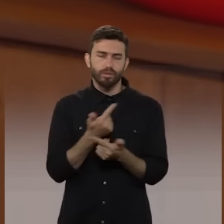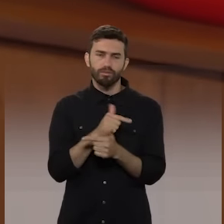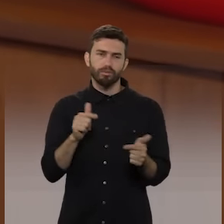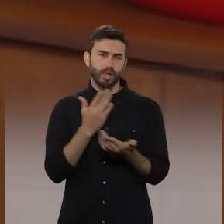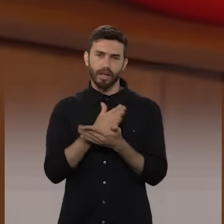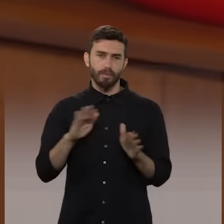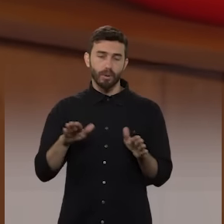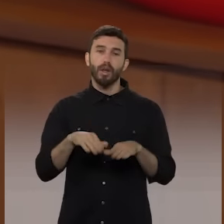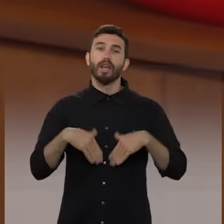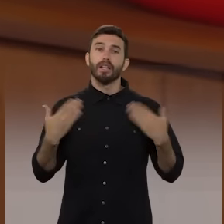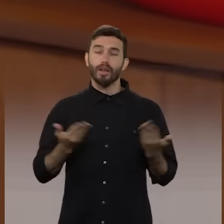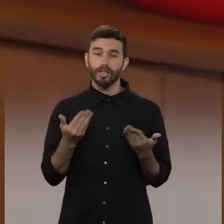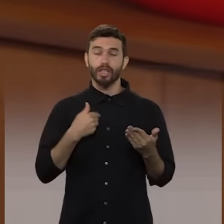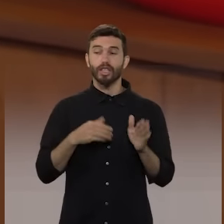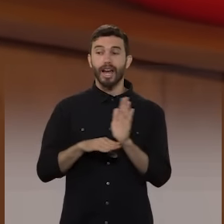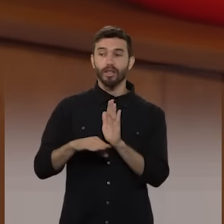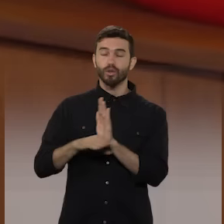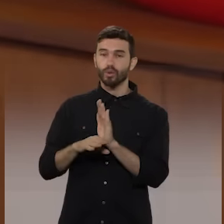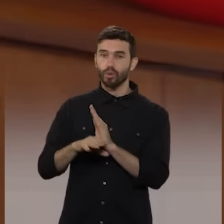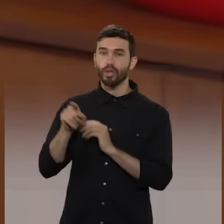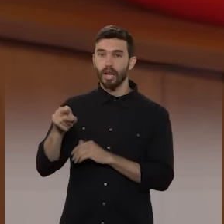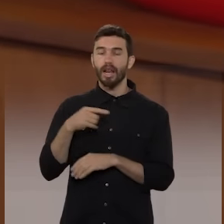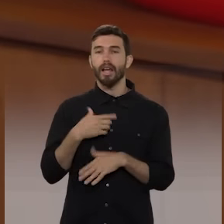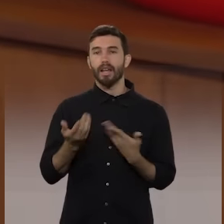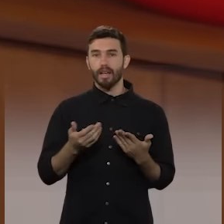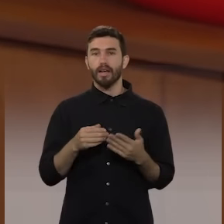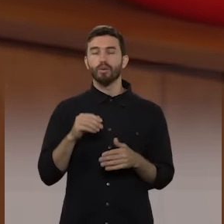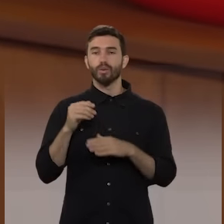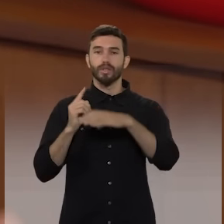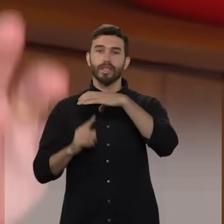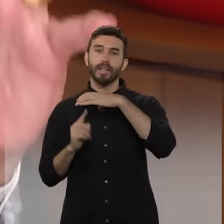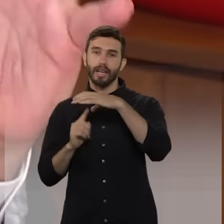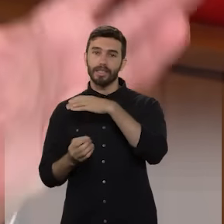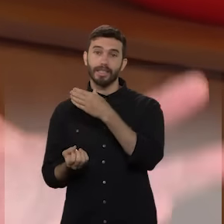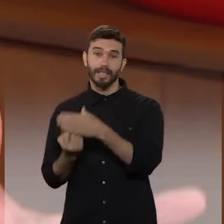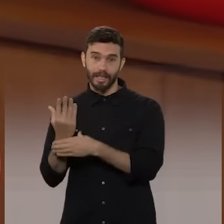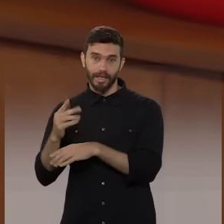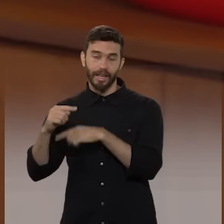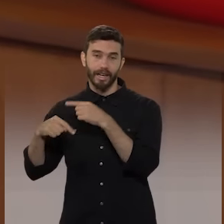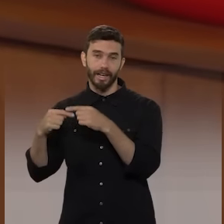nessa geração, que vai fazer a transmissão dessa energia. Falando da matriz geral,